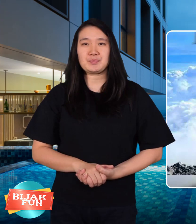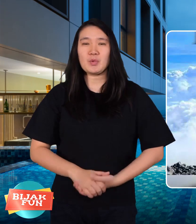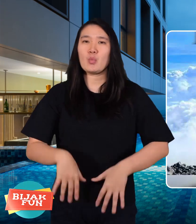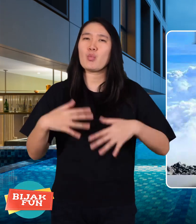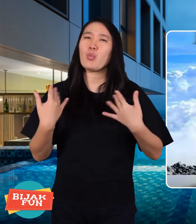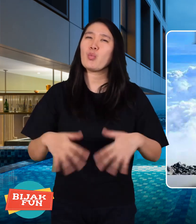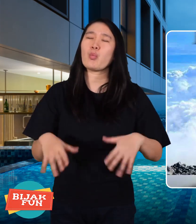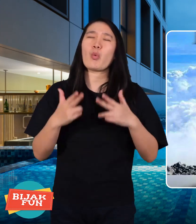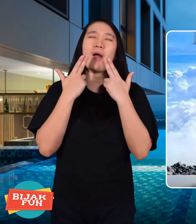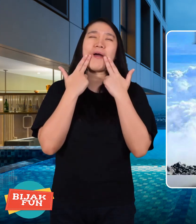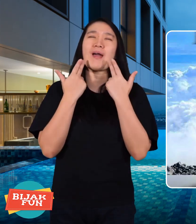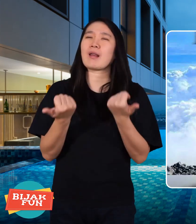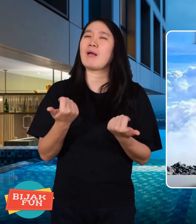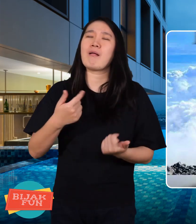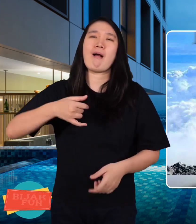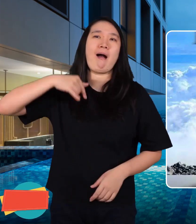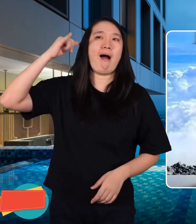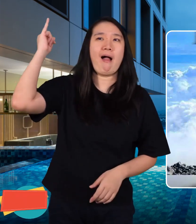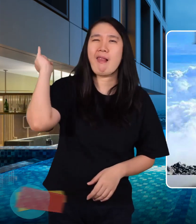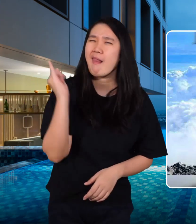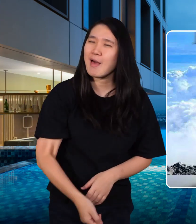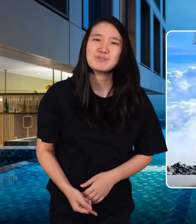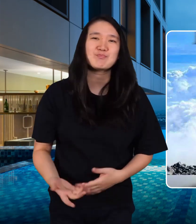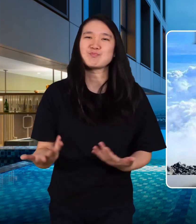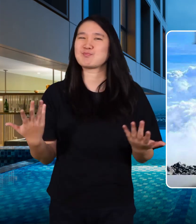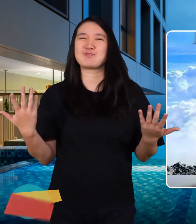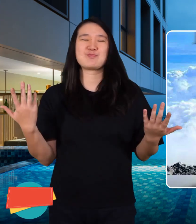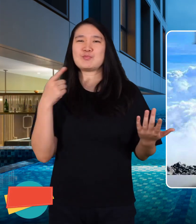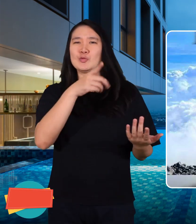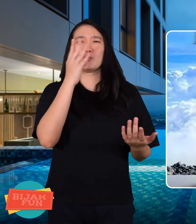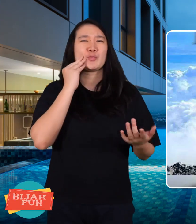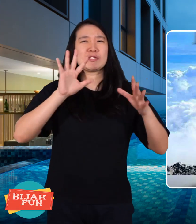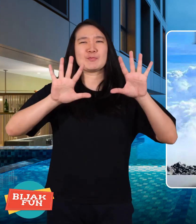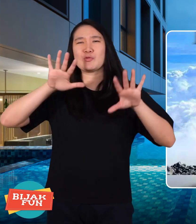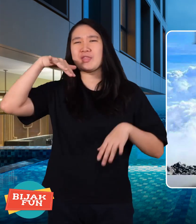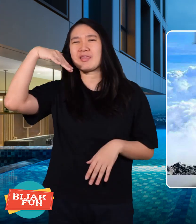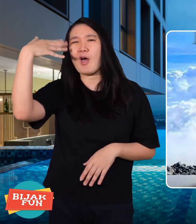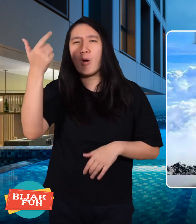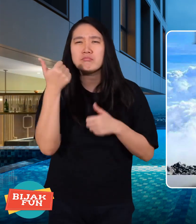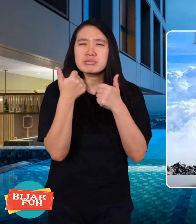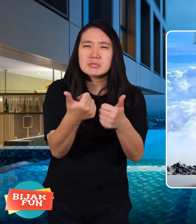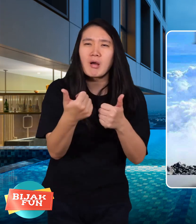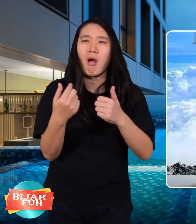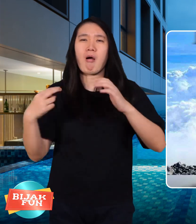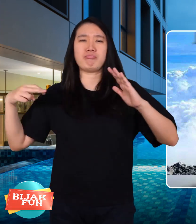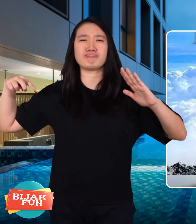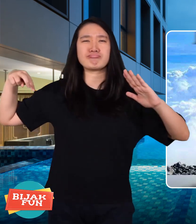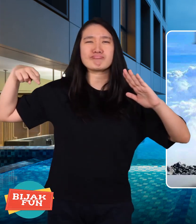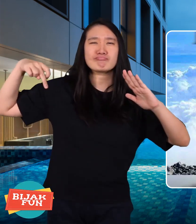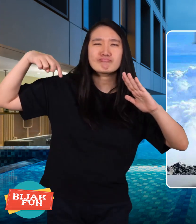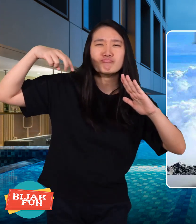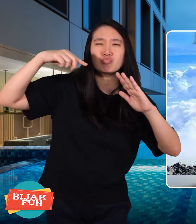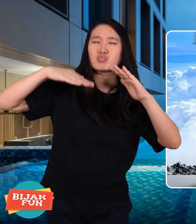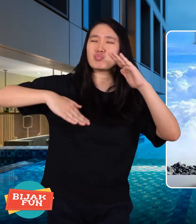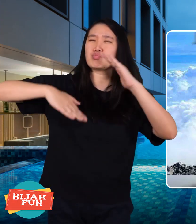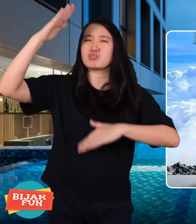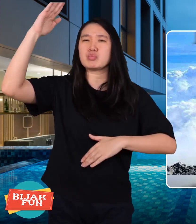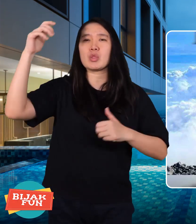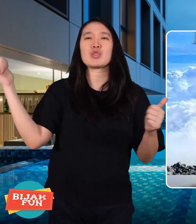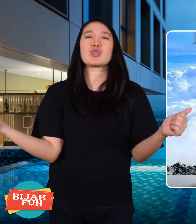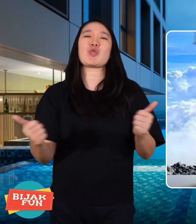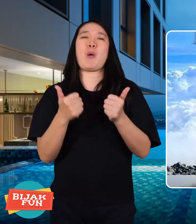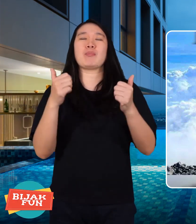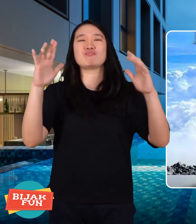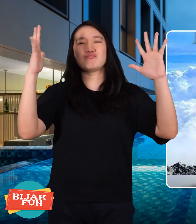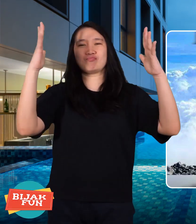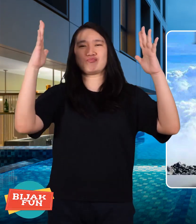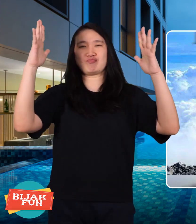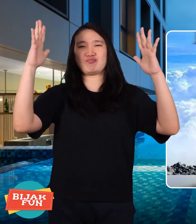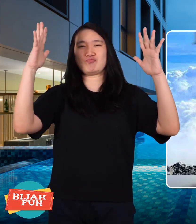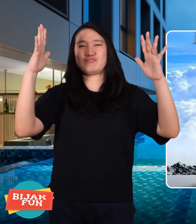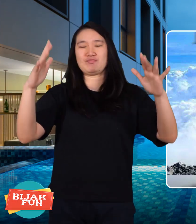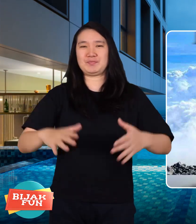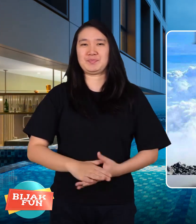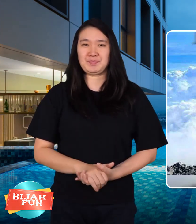Wow keren, ini umur 10 tahun bisa naik gunung tertinggi, top deh.